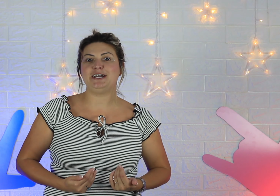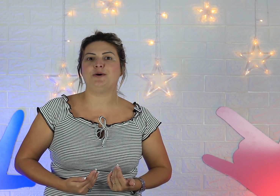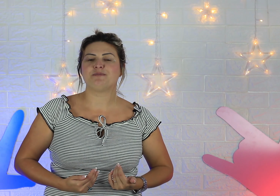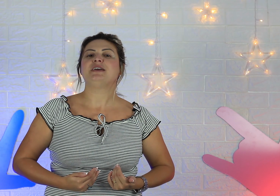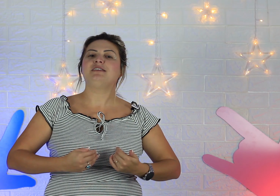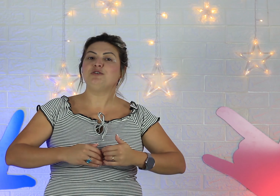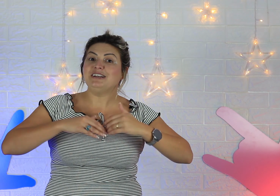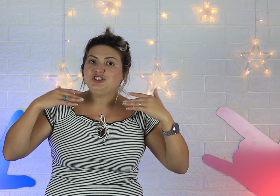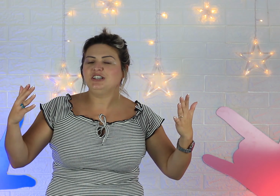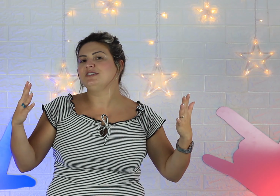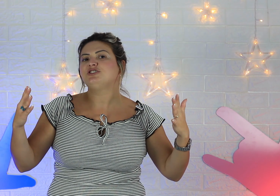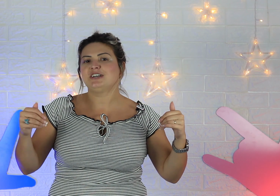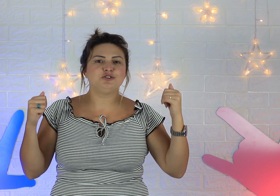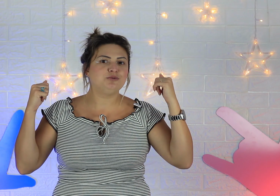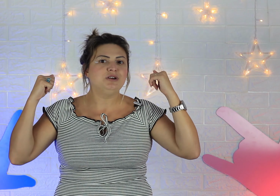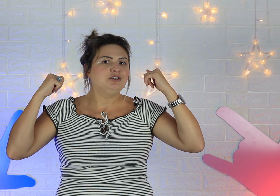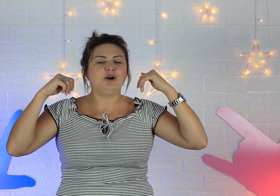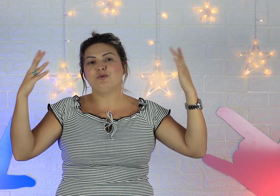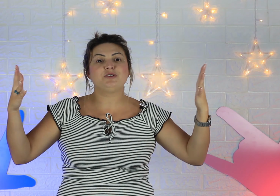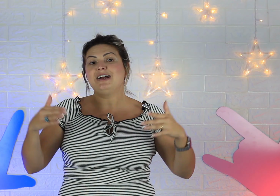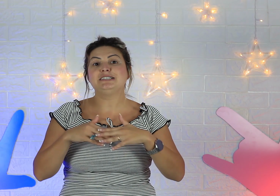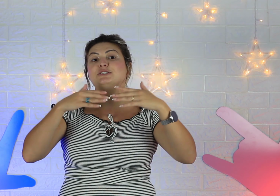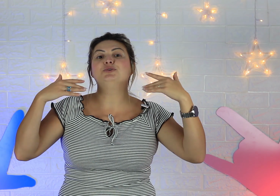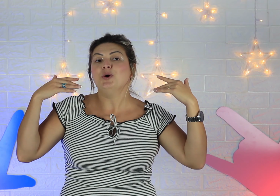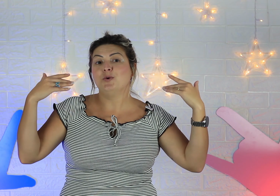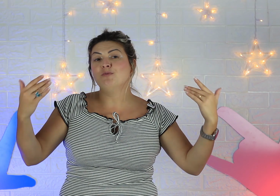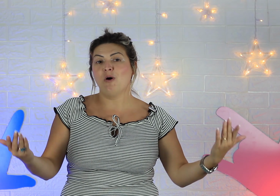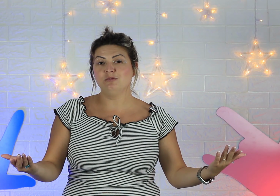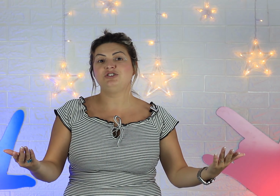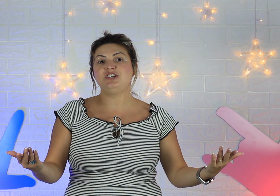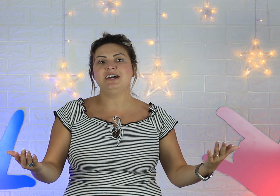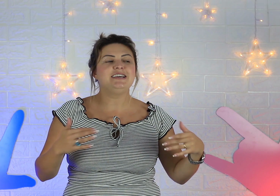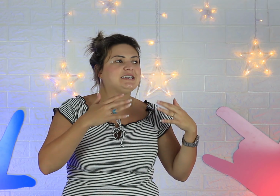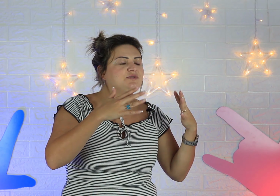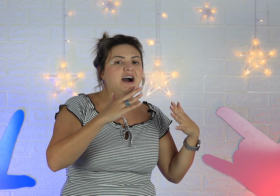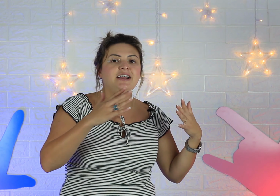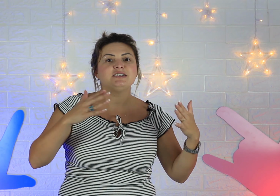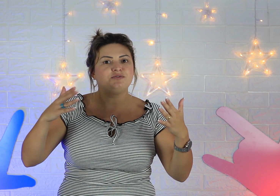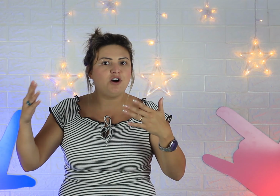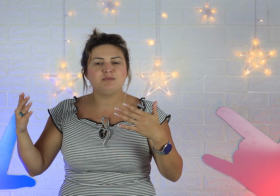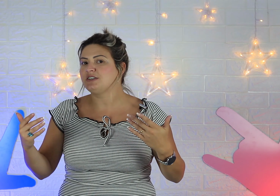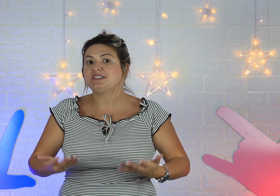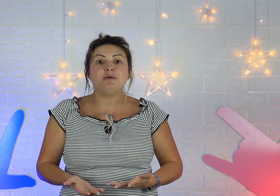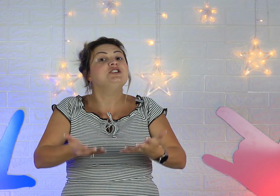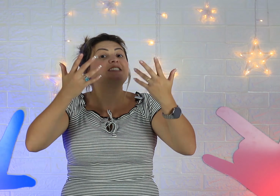facial Então imagina você chegando no em algum lugar dando um bom dia e as várias formas que você